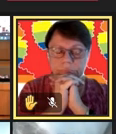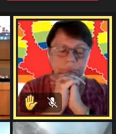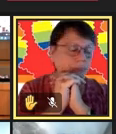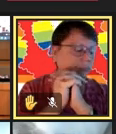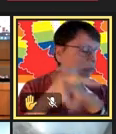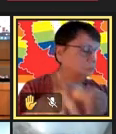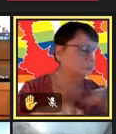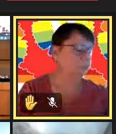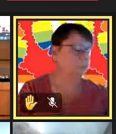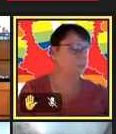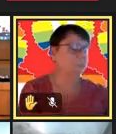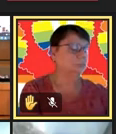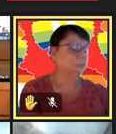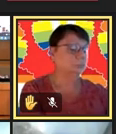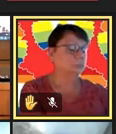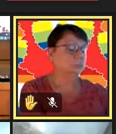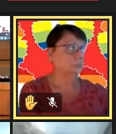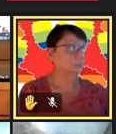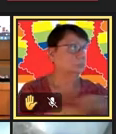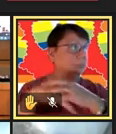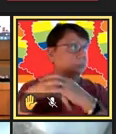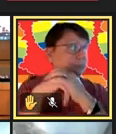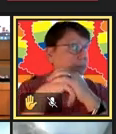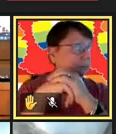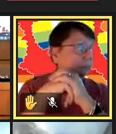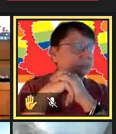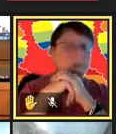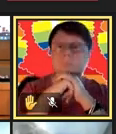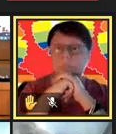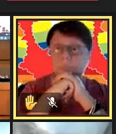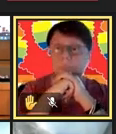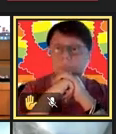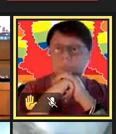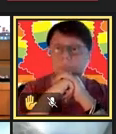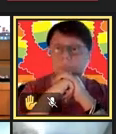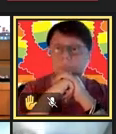Är menar du Det inte ass Det får du lyssna själva ta reda